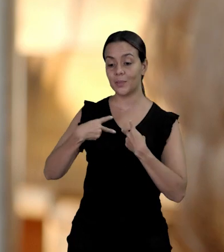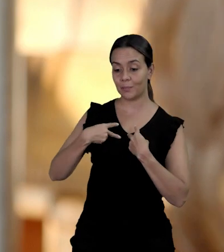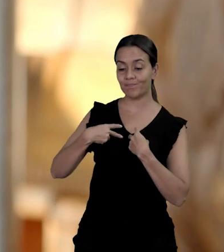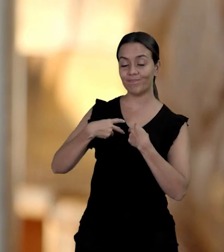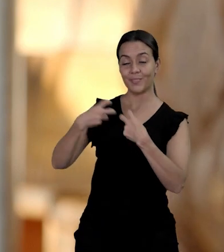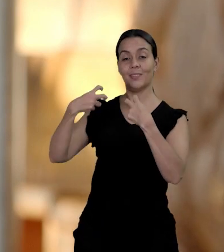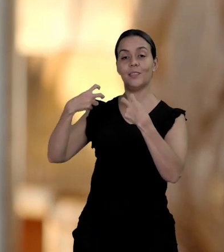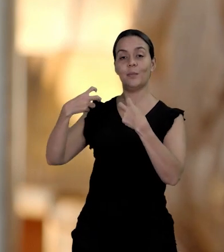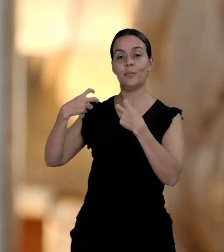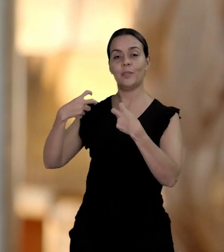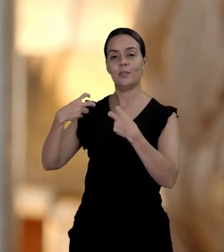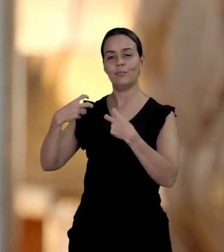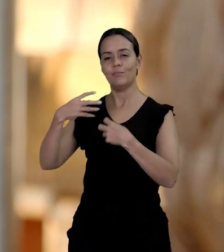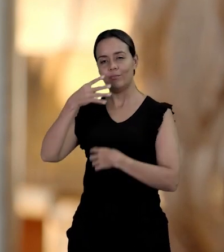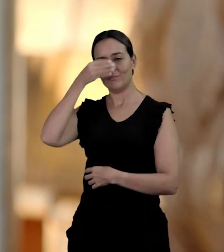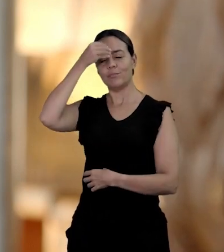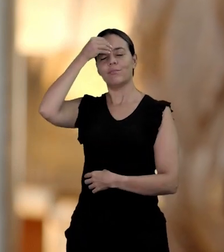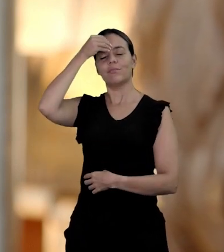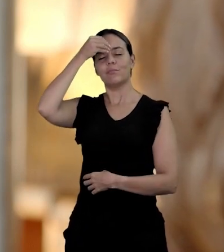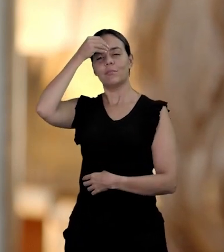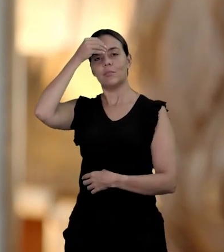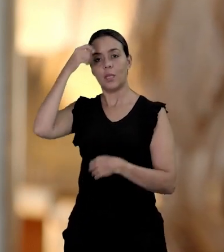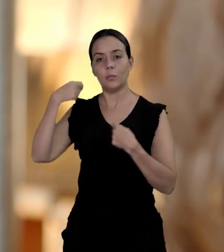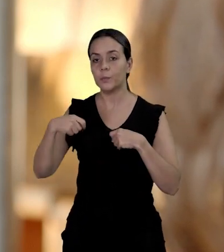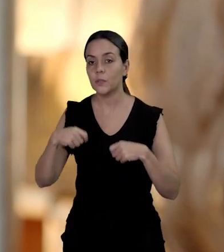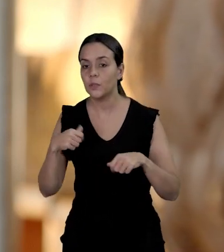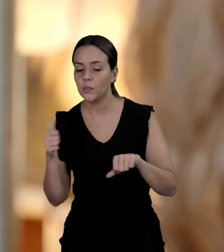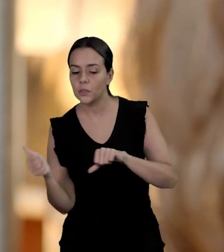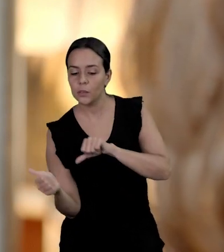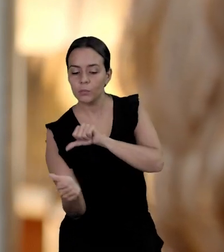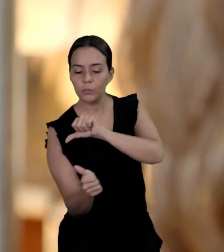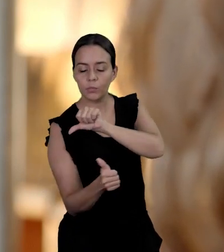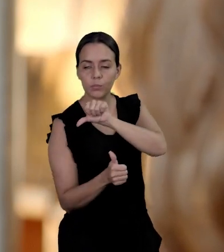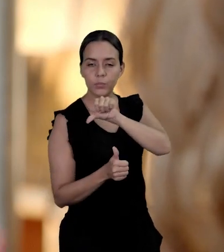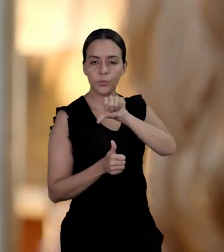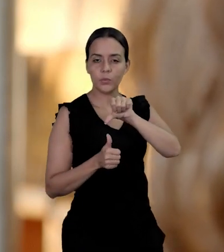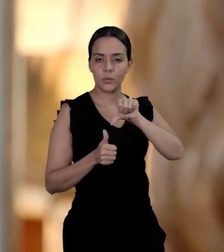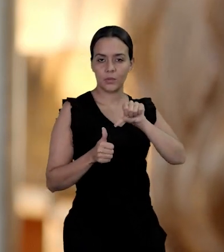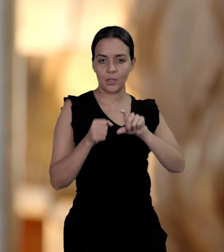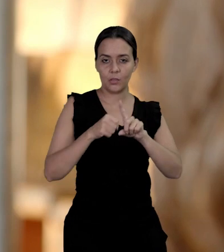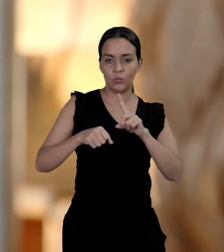Acho que um grande instrumento de mobilização e mudança social,